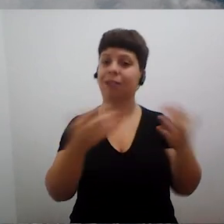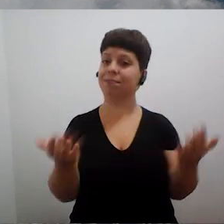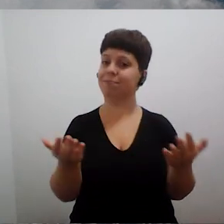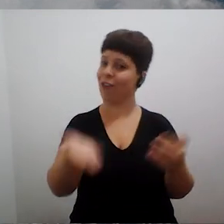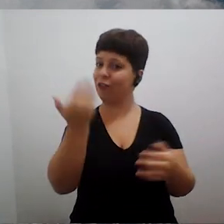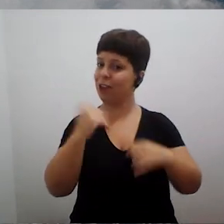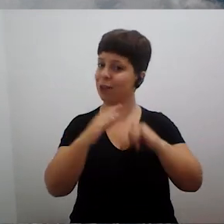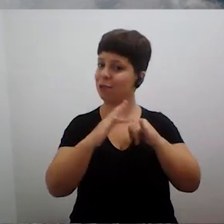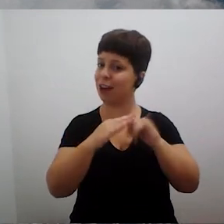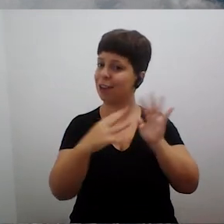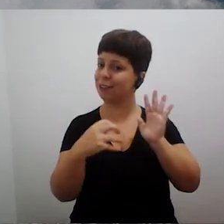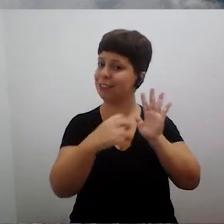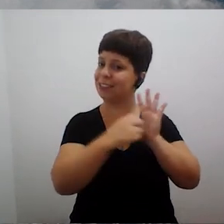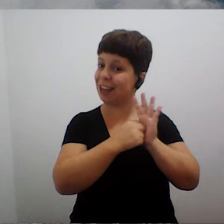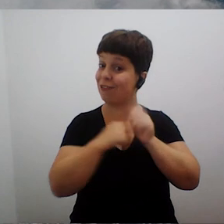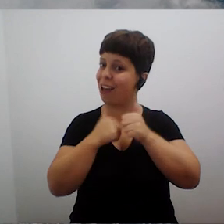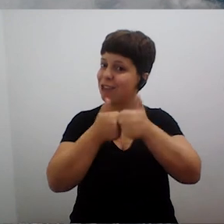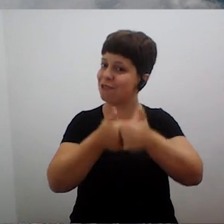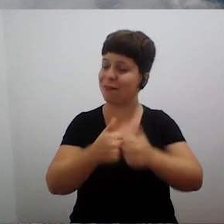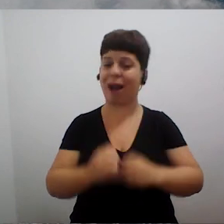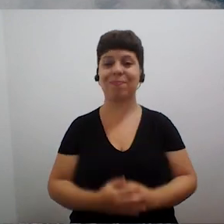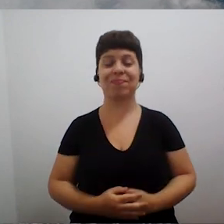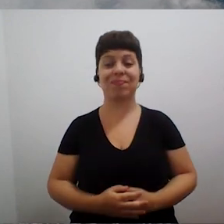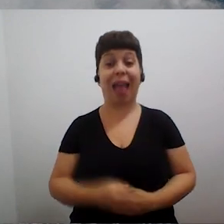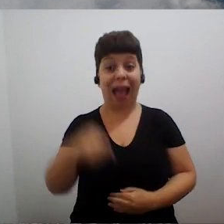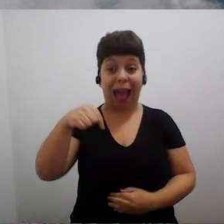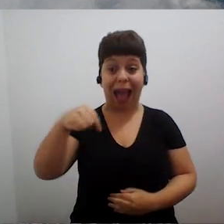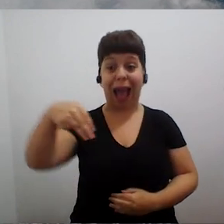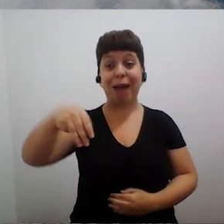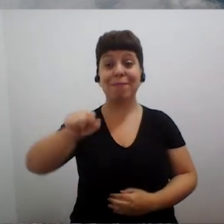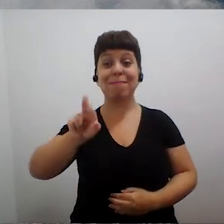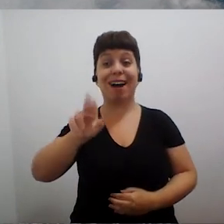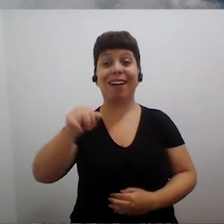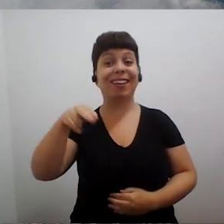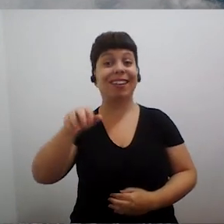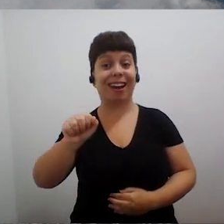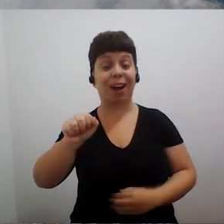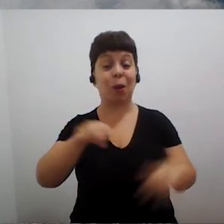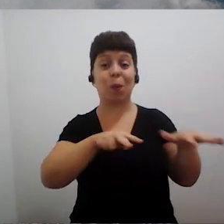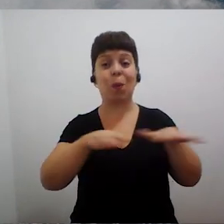o que a gente tem feito. Bom, a Marina Week é um evento anual que busca celebrar o mar